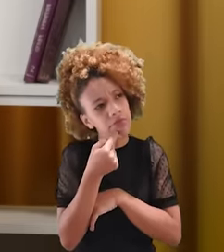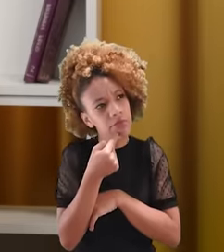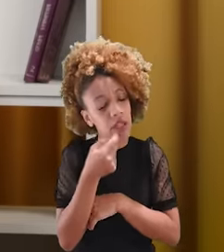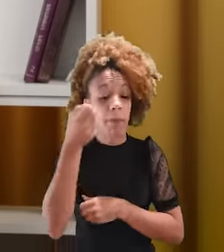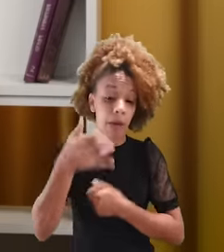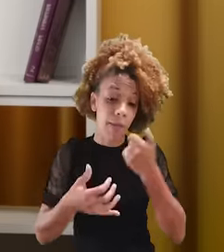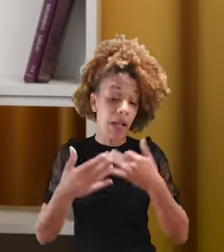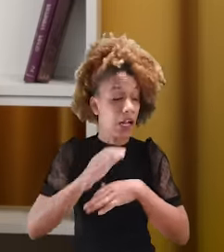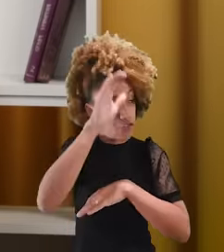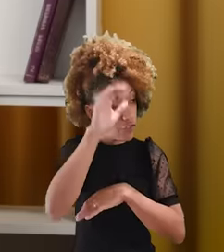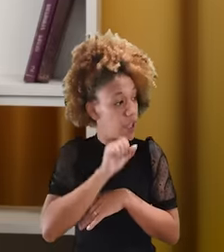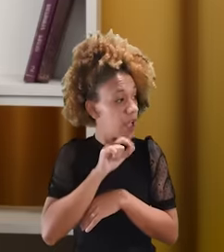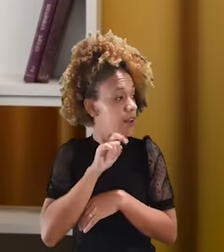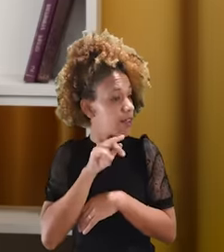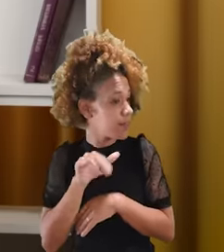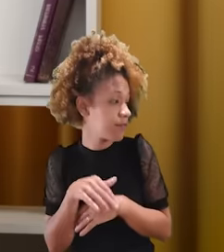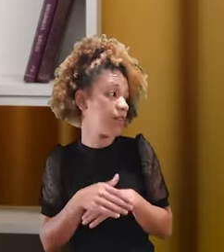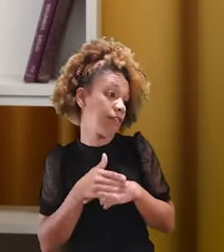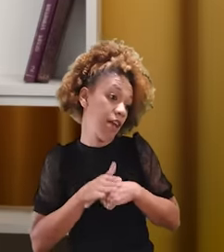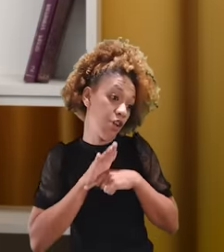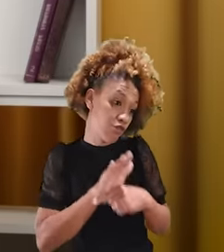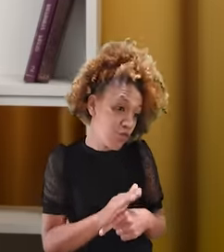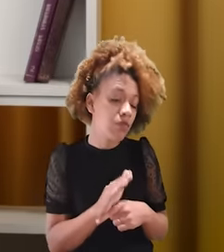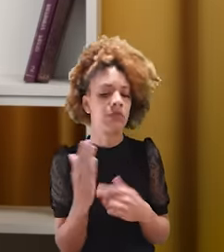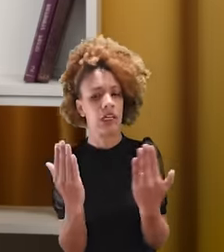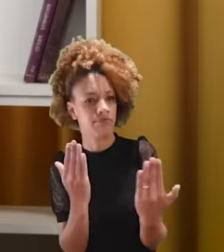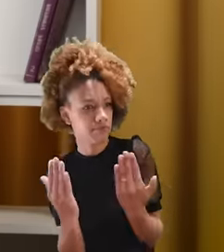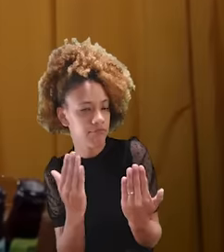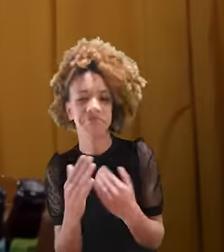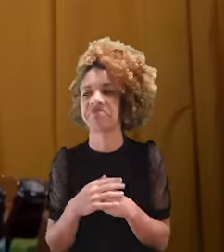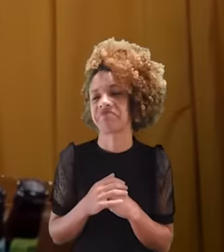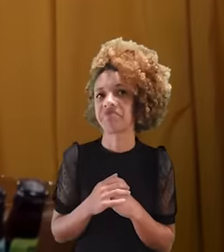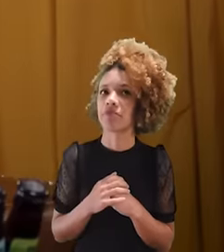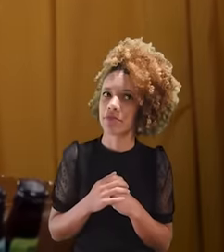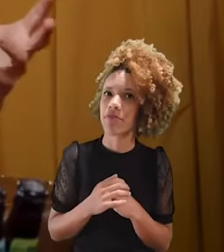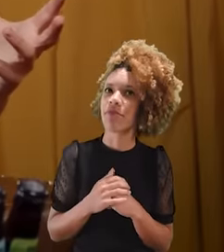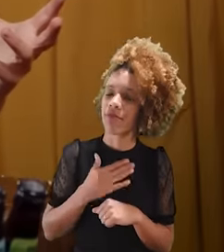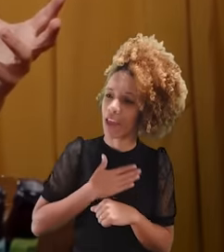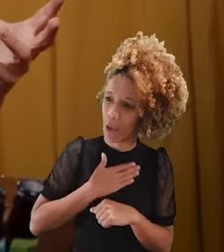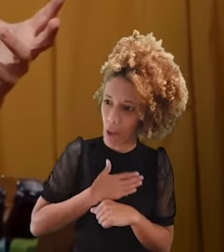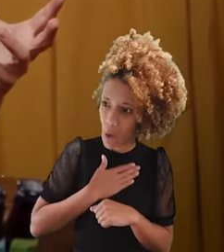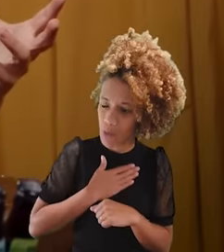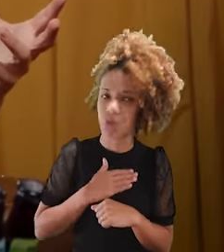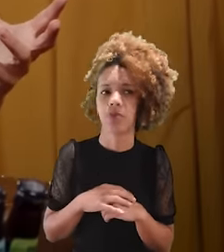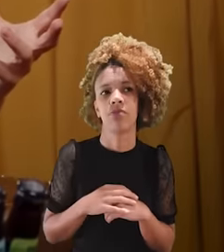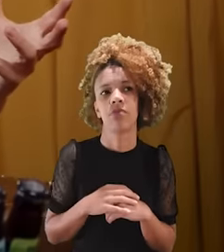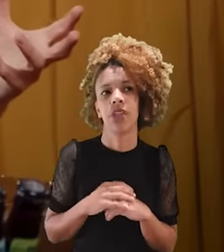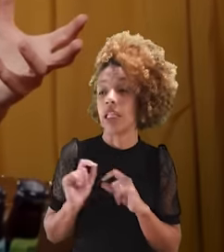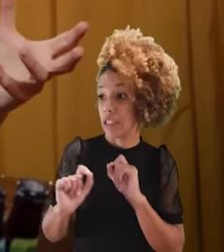vira a tia Alessandra que ajuda as pessoas é meio que se né eu eu gosto de de de dessa coisa da Eu